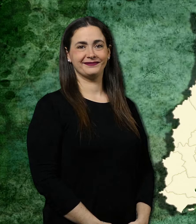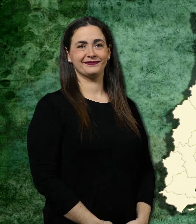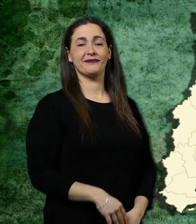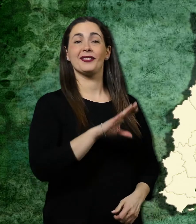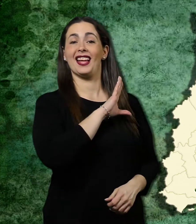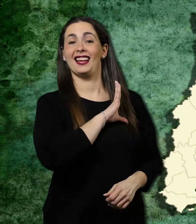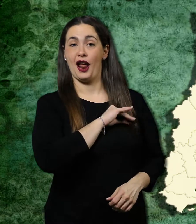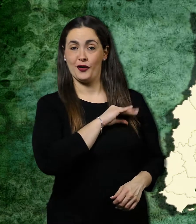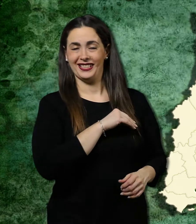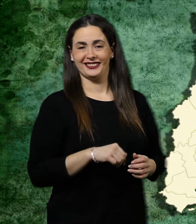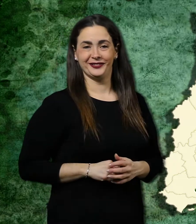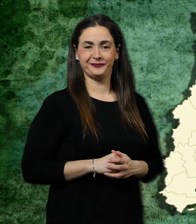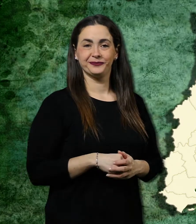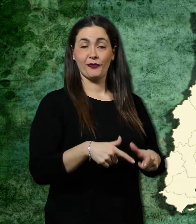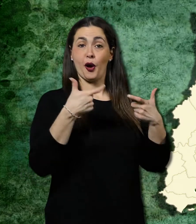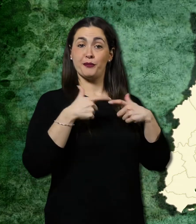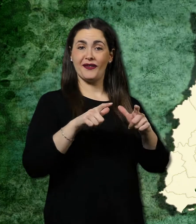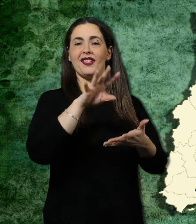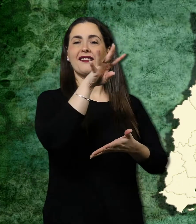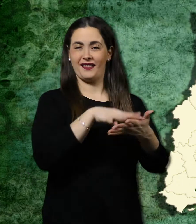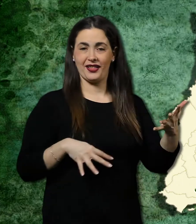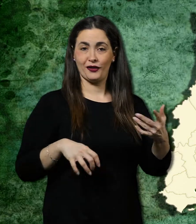CANOVELLES Província de Barcelona.